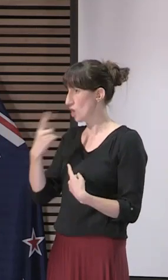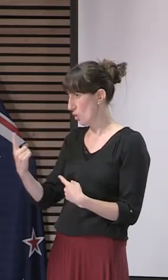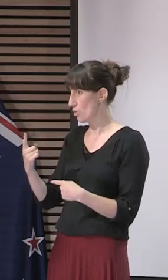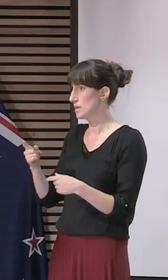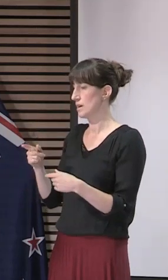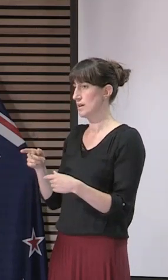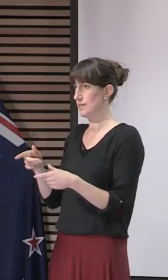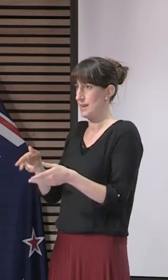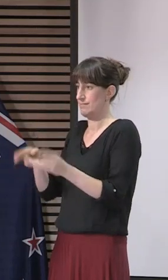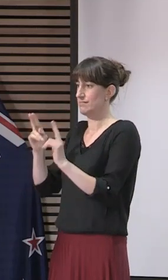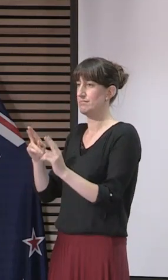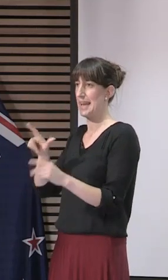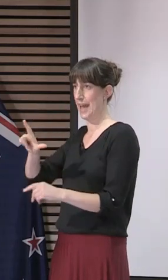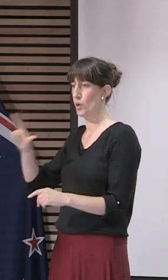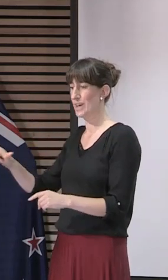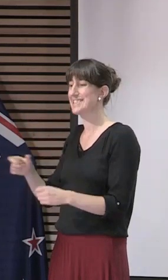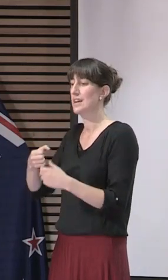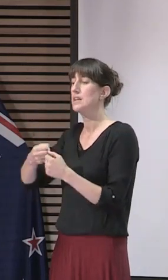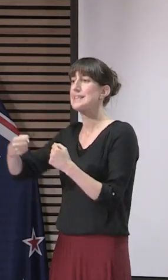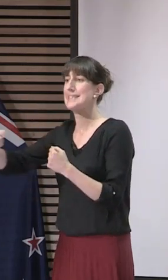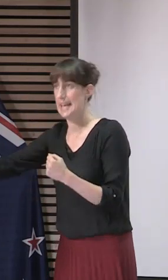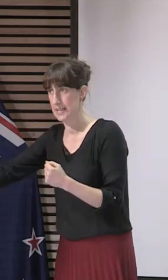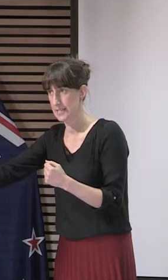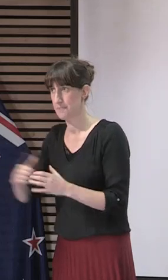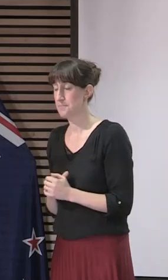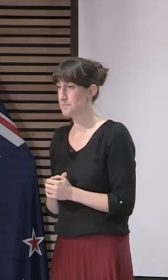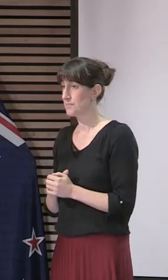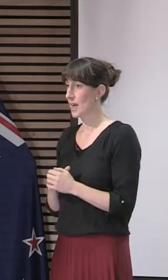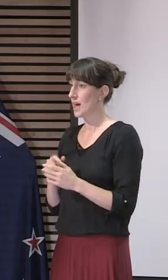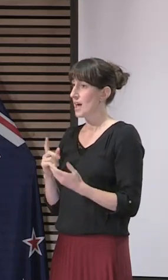maha o koutou ka mohio, kua whakaae taatau ki te tarai i nga ra kati mo te whakamutu riihi i te wa e neke ana tetahi ki nga